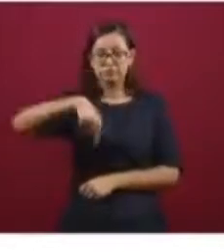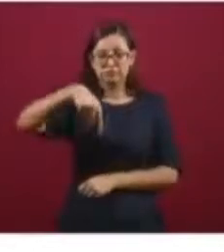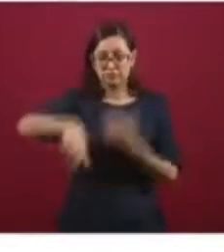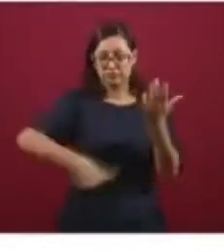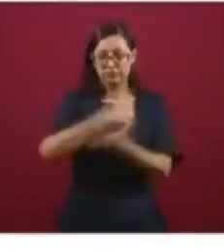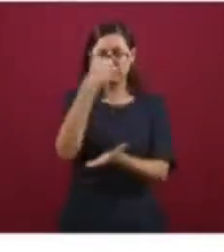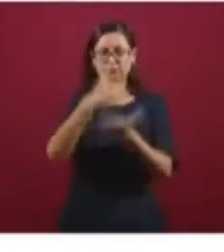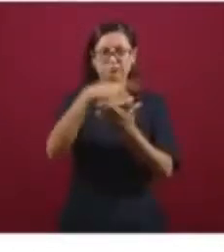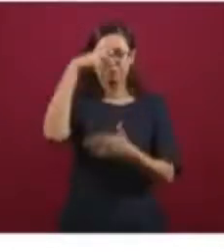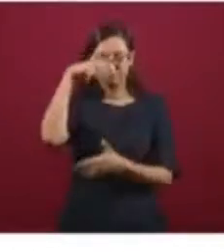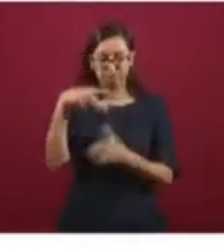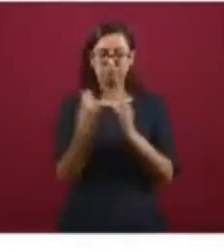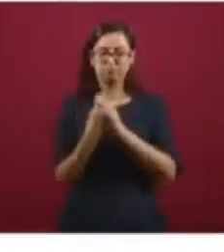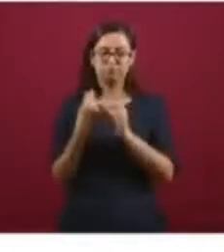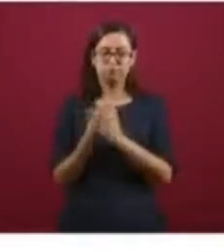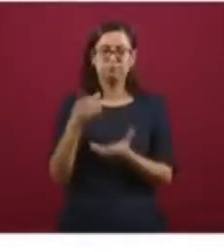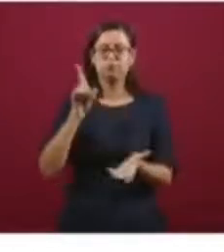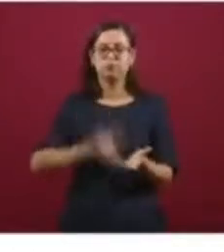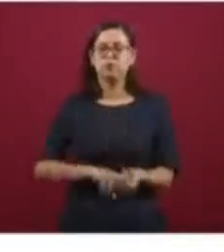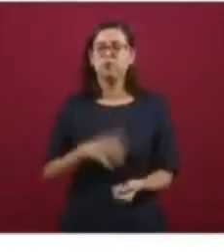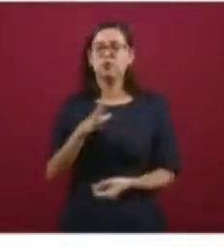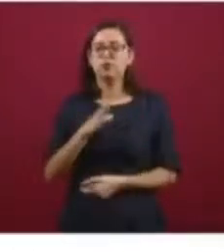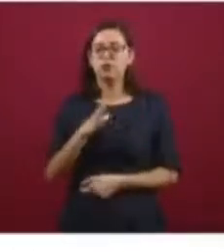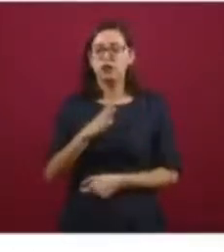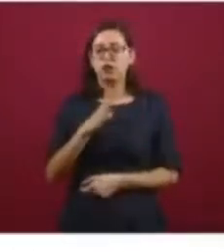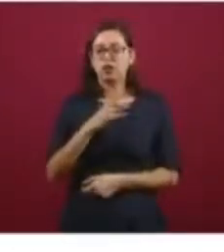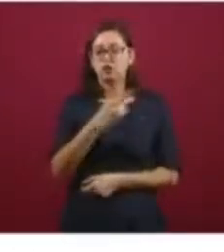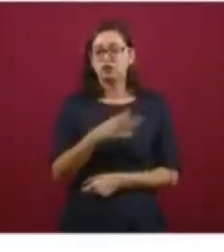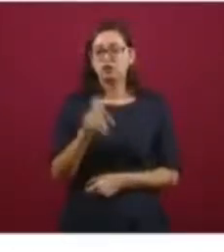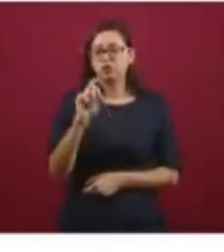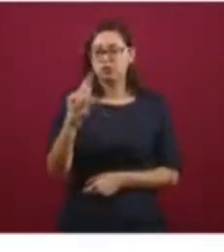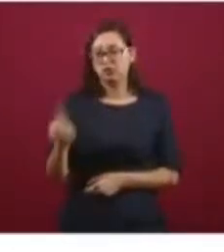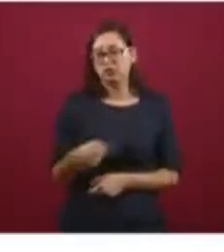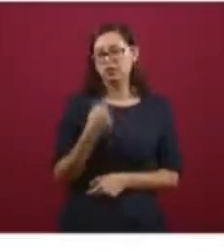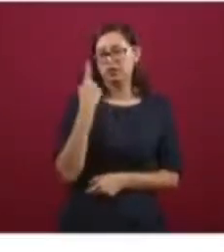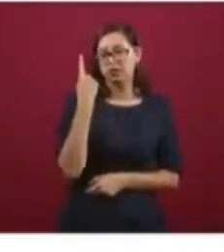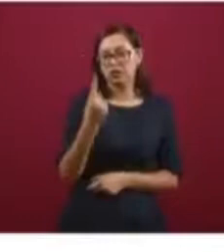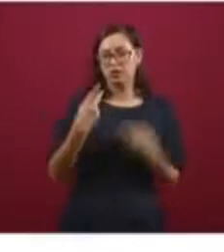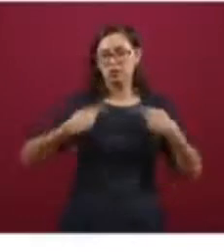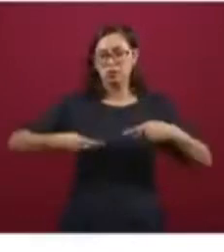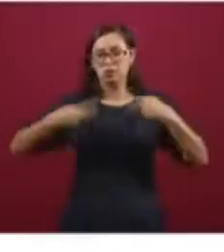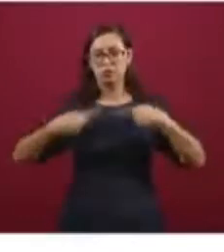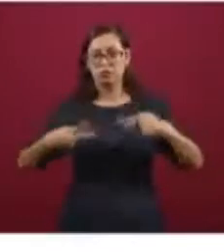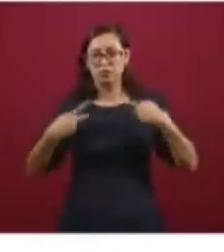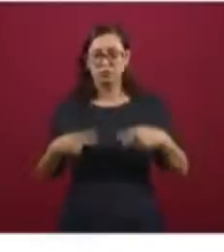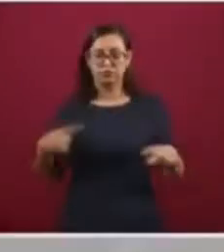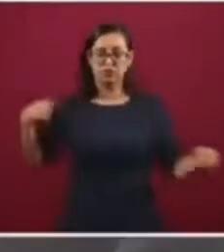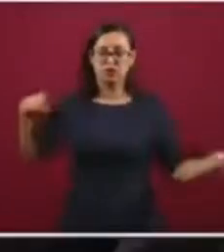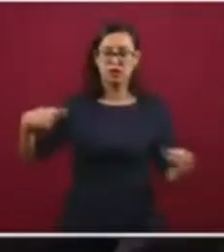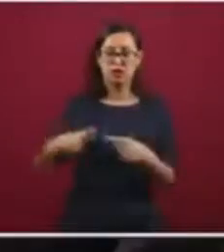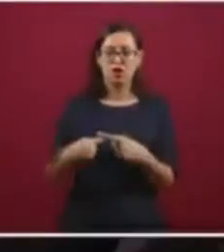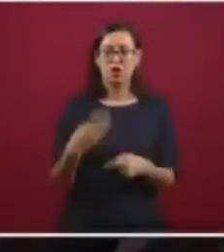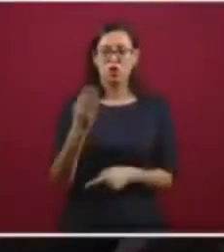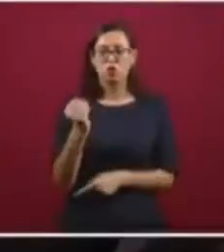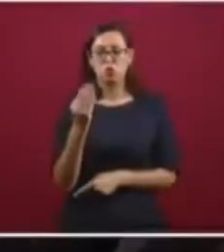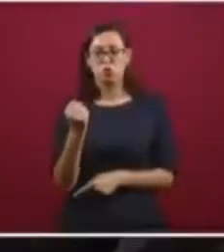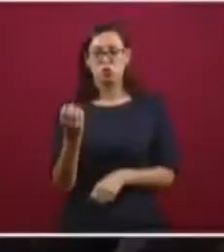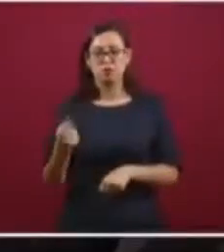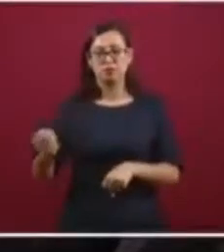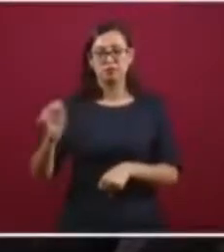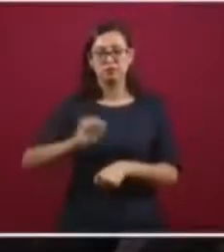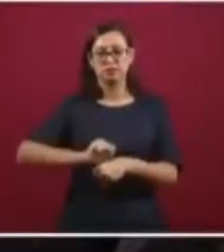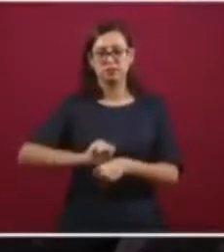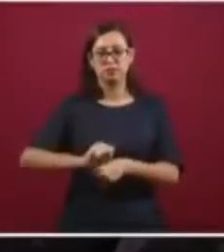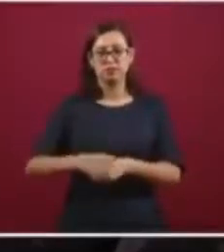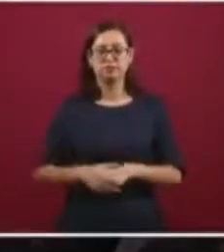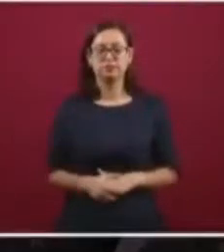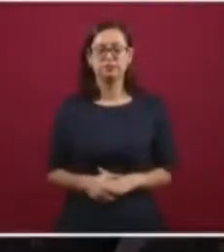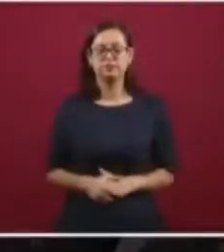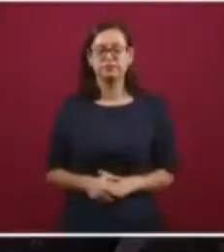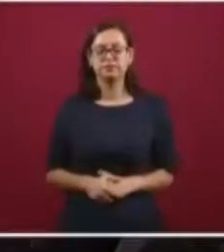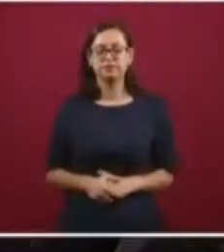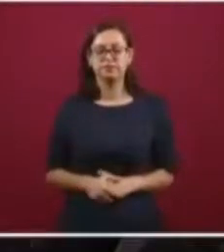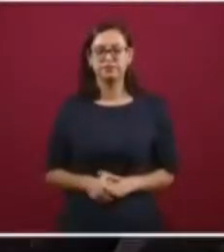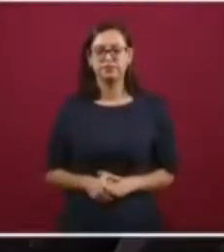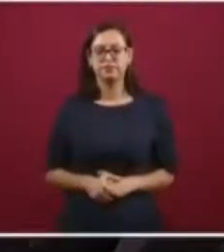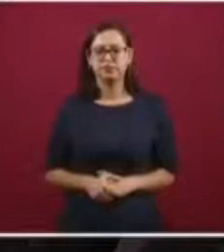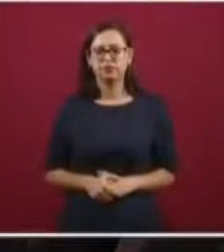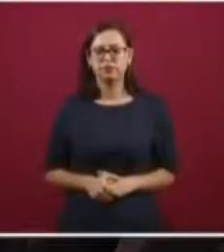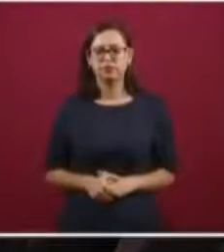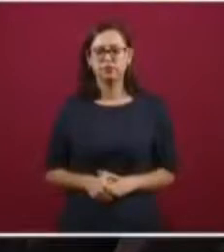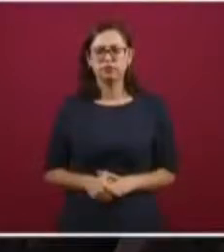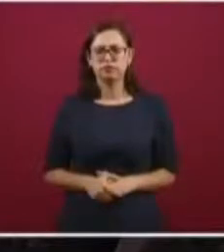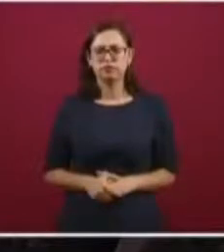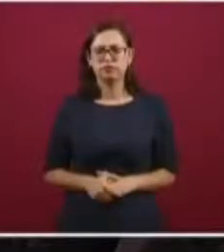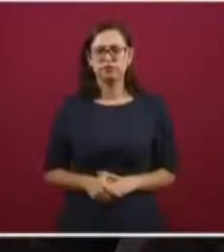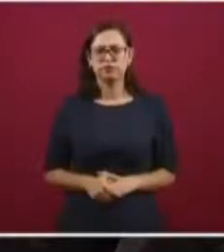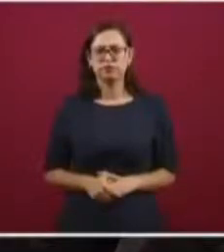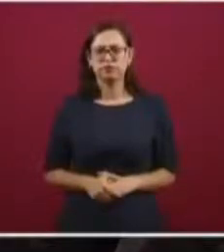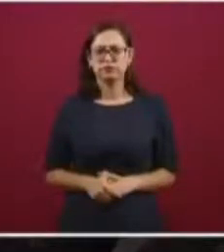tenemos actualmente 231 integrantes de la Guardia Nacional en este curso de nueve semanas.